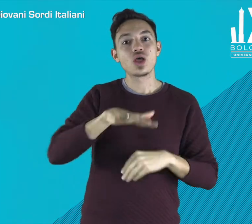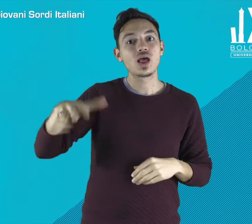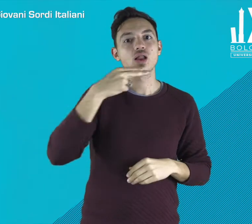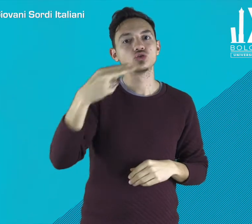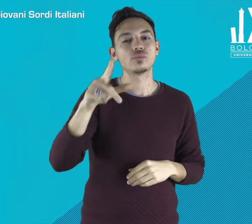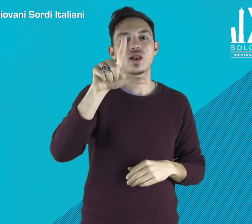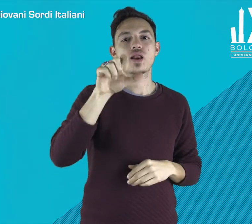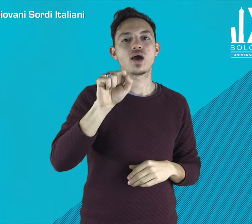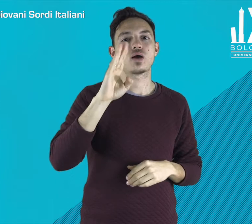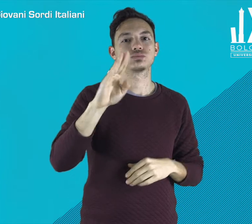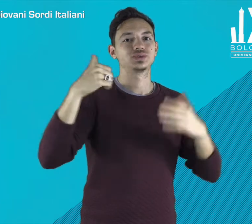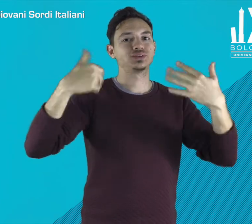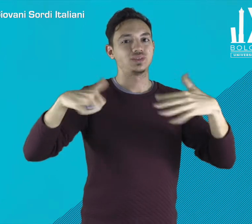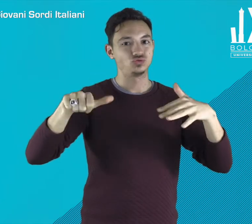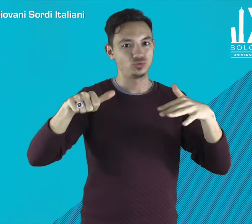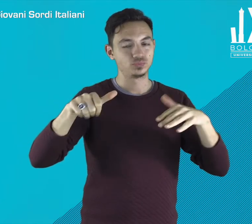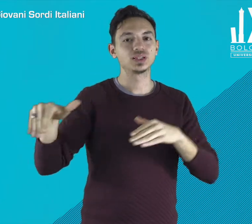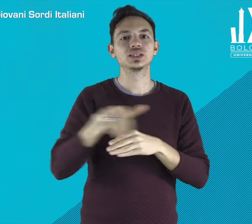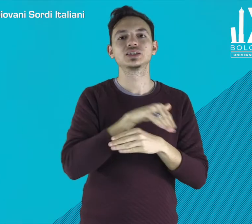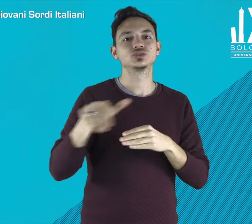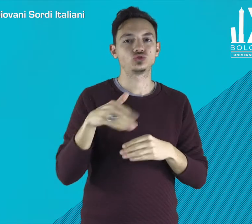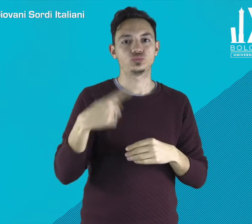il locale si chiama LAB16 il cui indirizzo è: